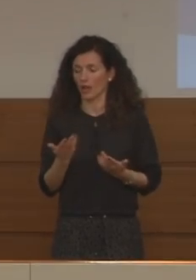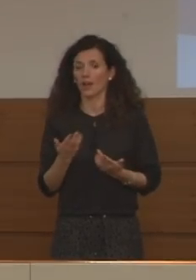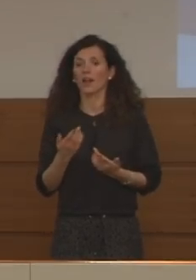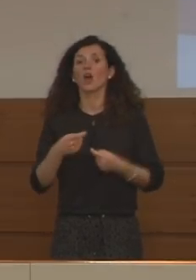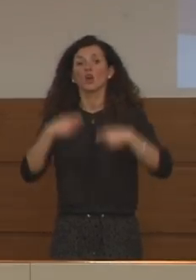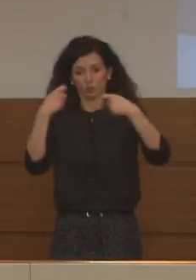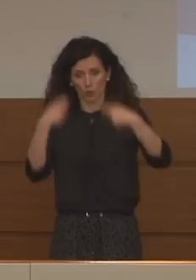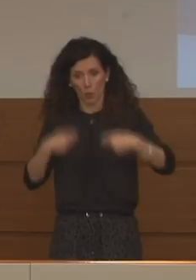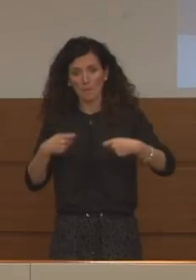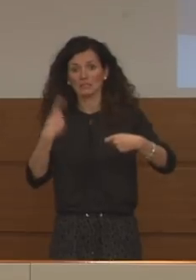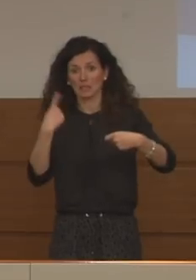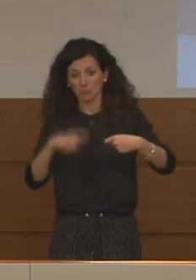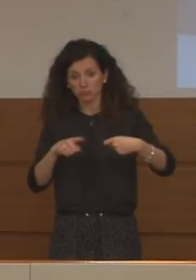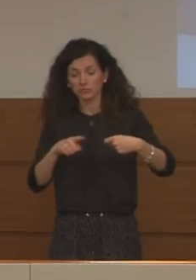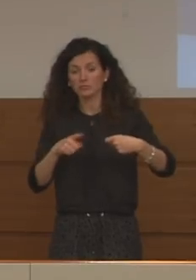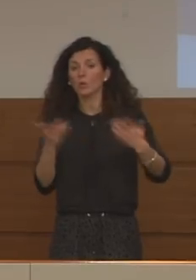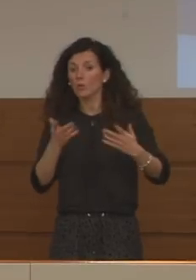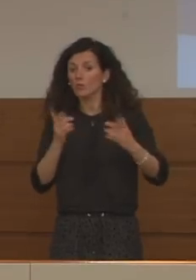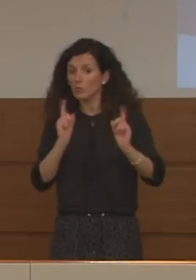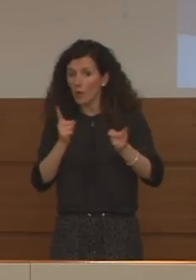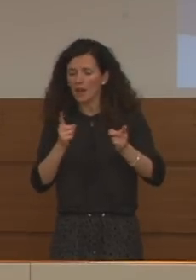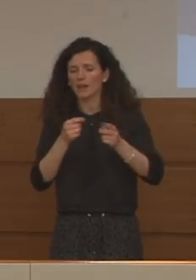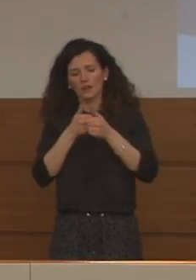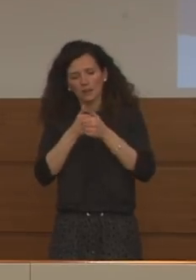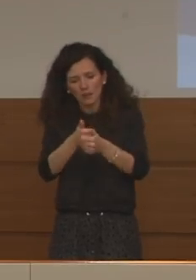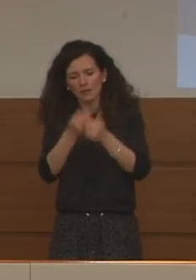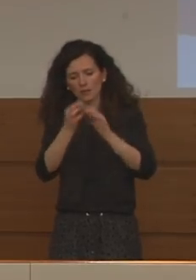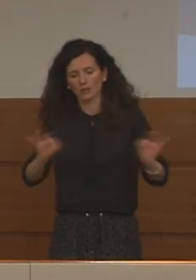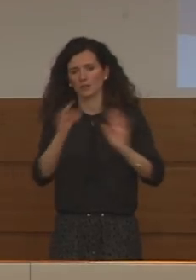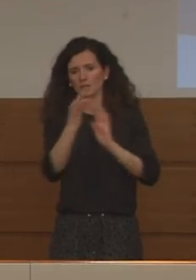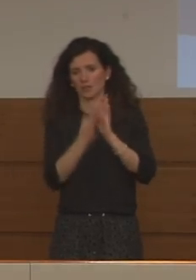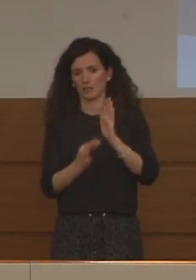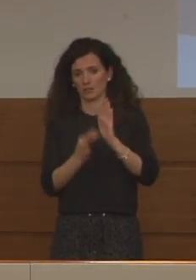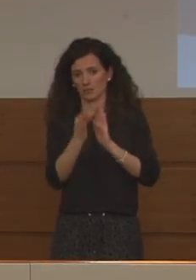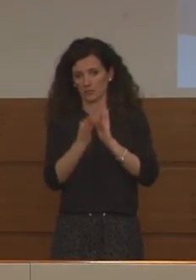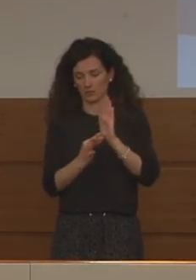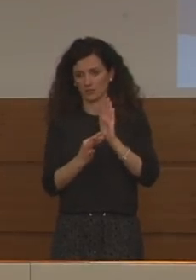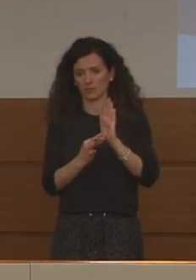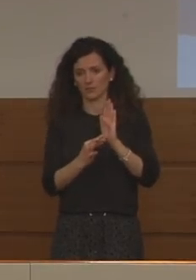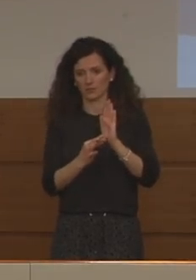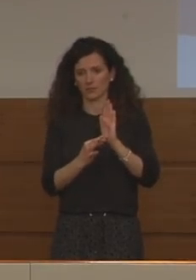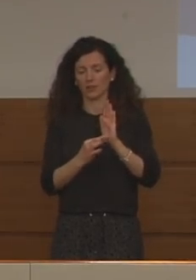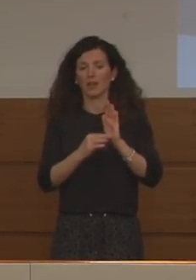tutto il territorio nazionale – che le curve non prendano questo tipo di... se